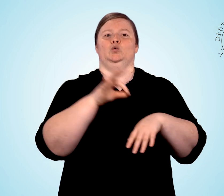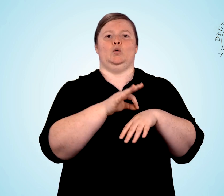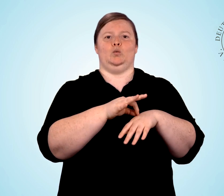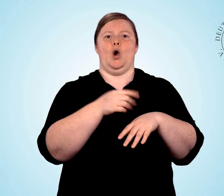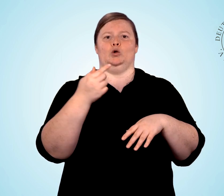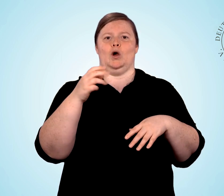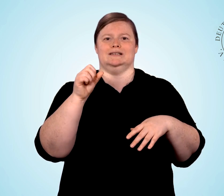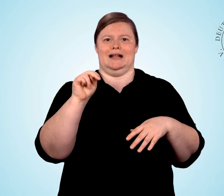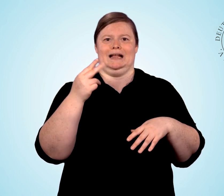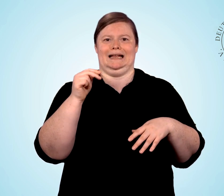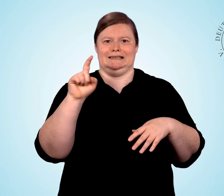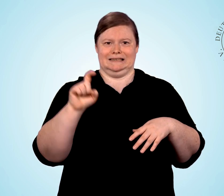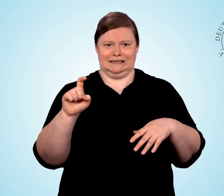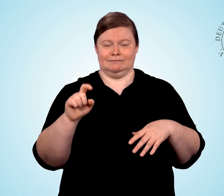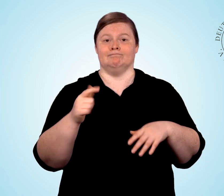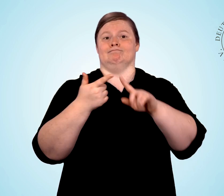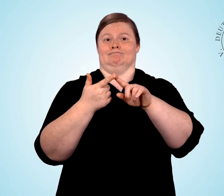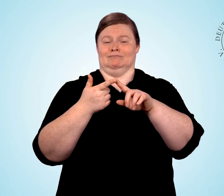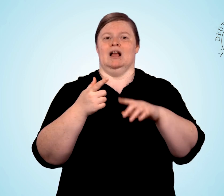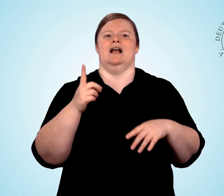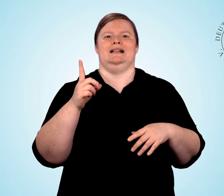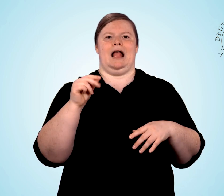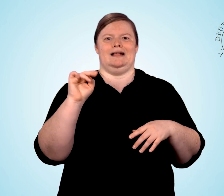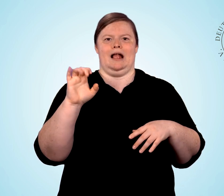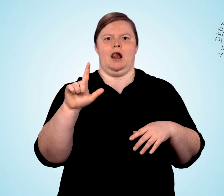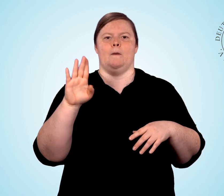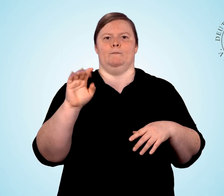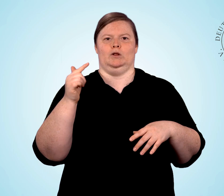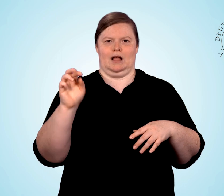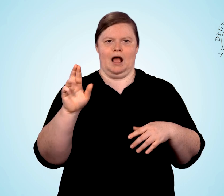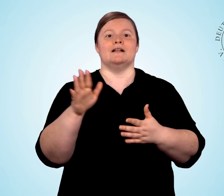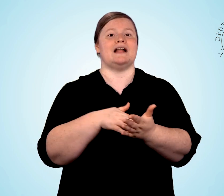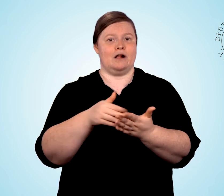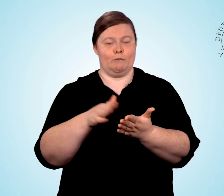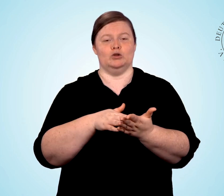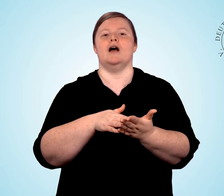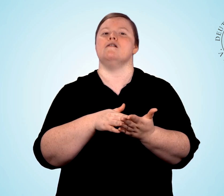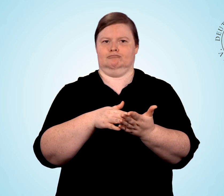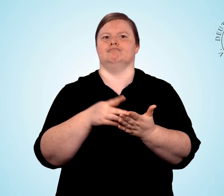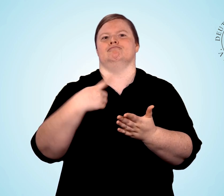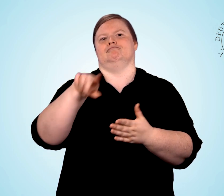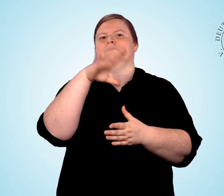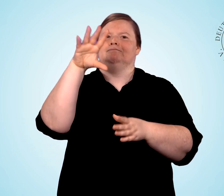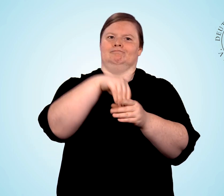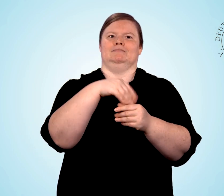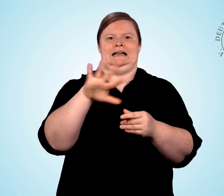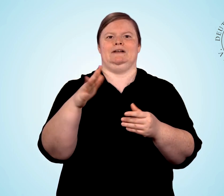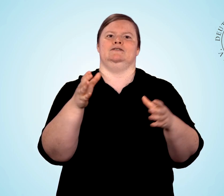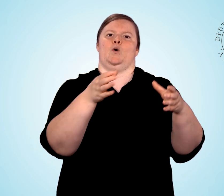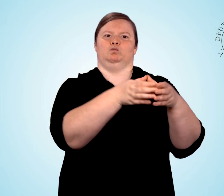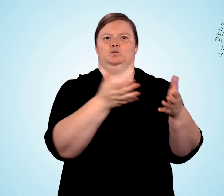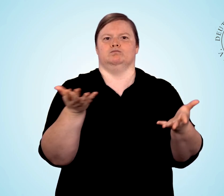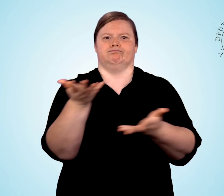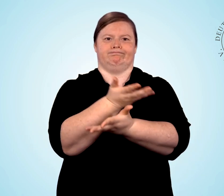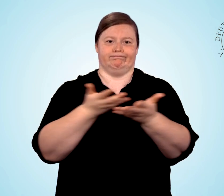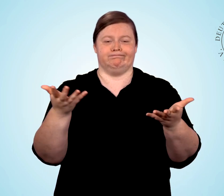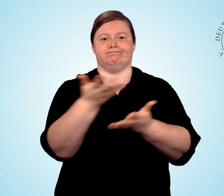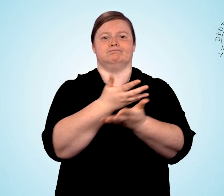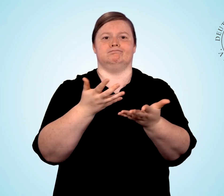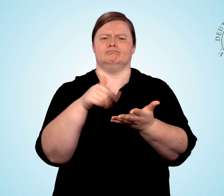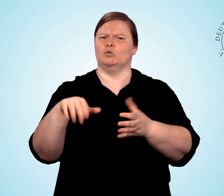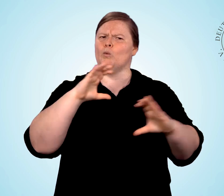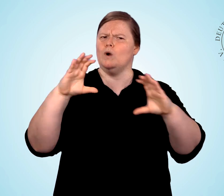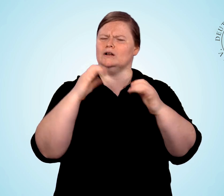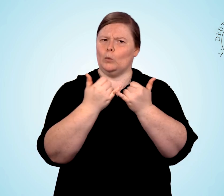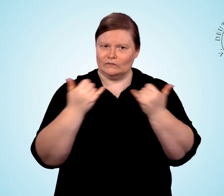Dr. Thorsten Hinz und Daniel Büter